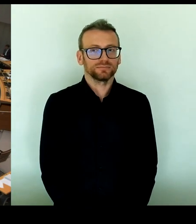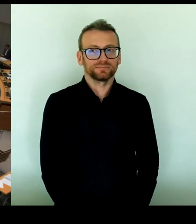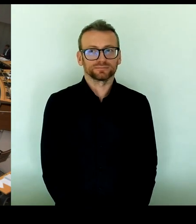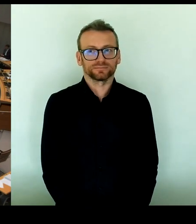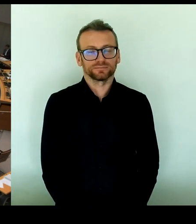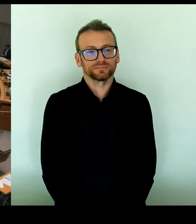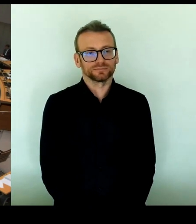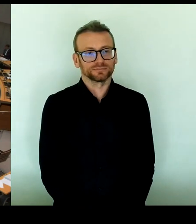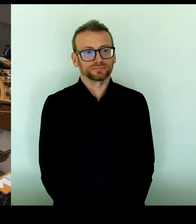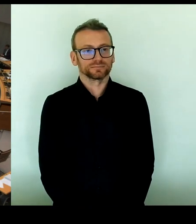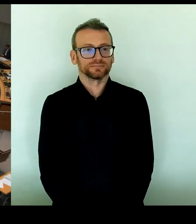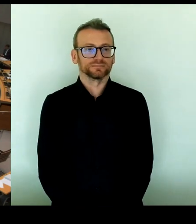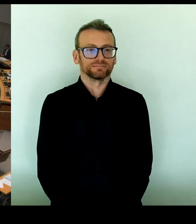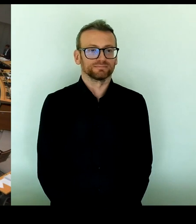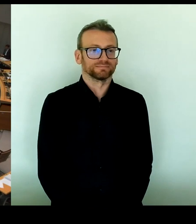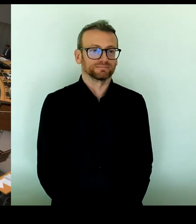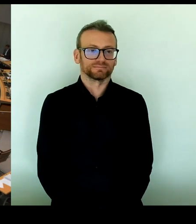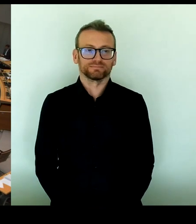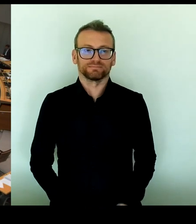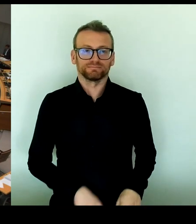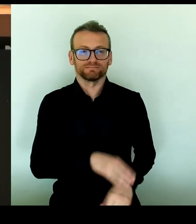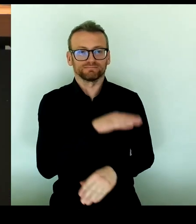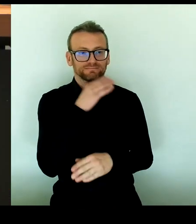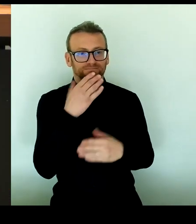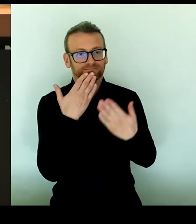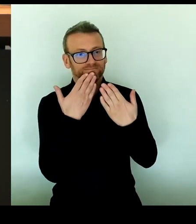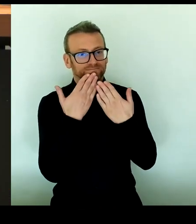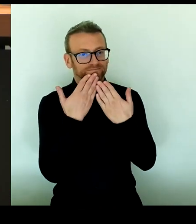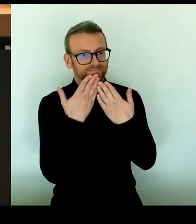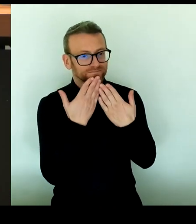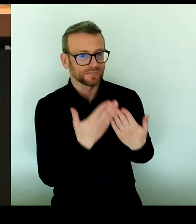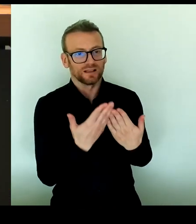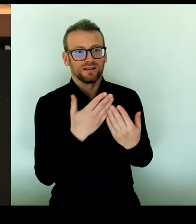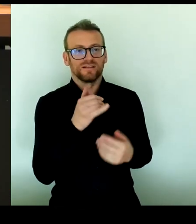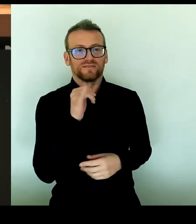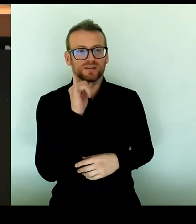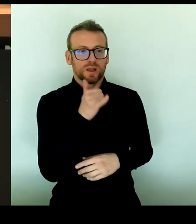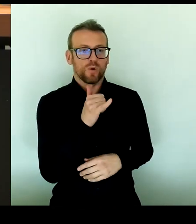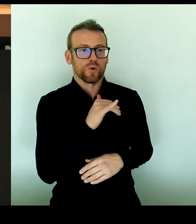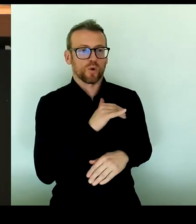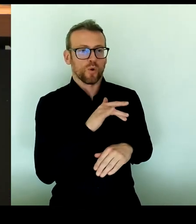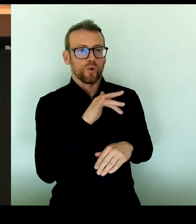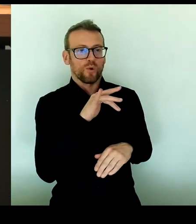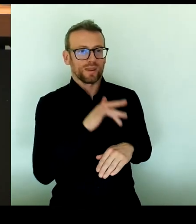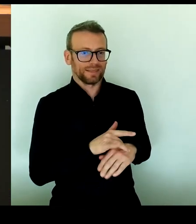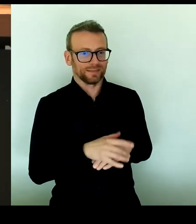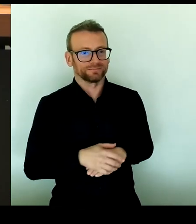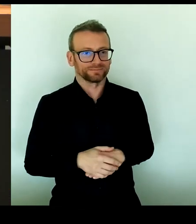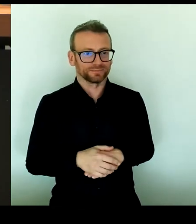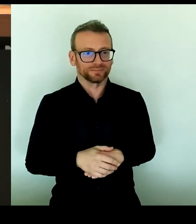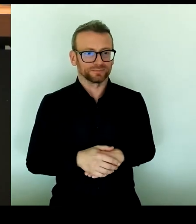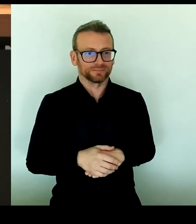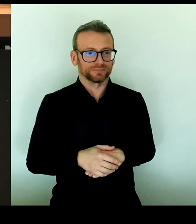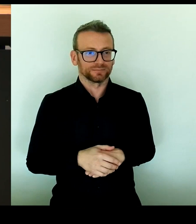Vielen Dank Frau Präsidentin, sehr geehrte Damen und Herren! Gut gemeint ist nicht gut gemacht.